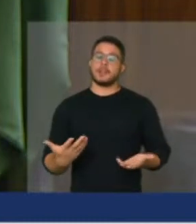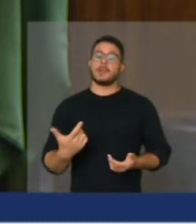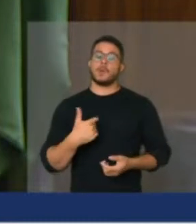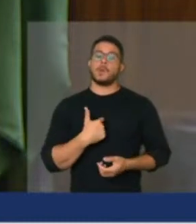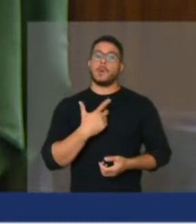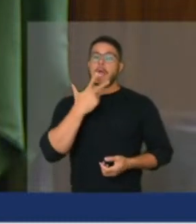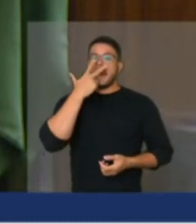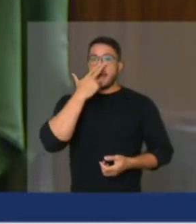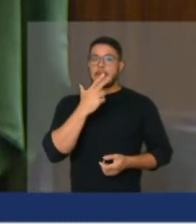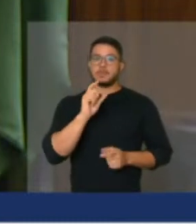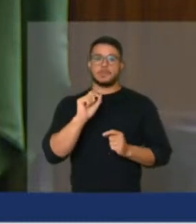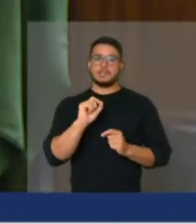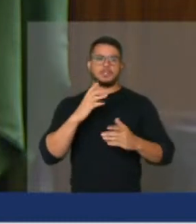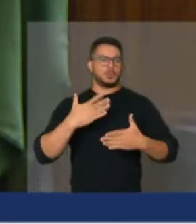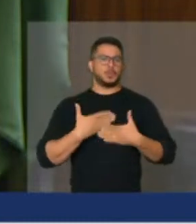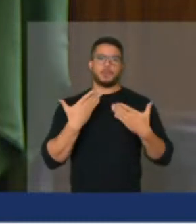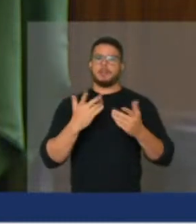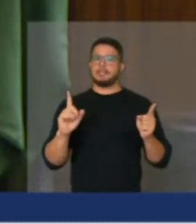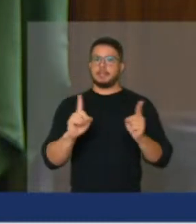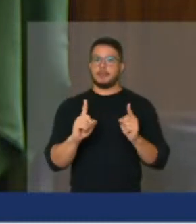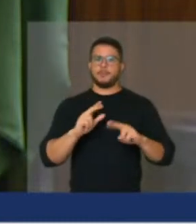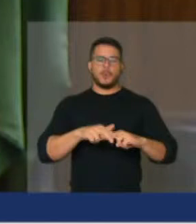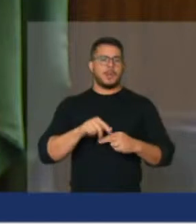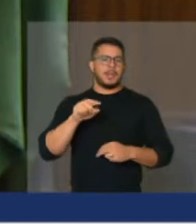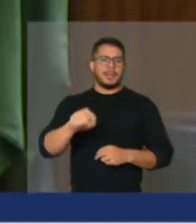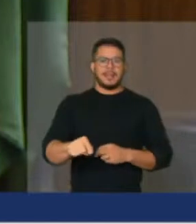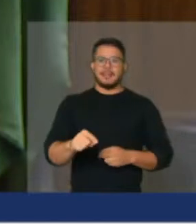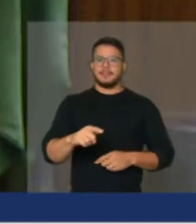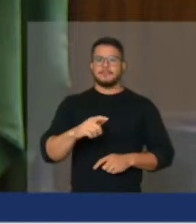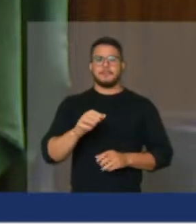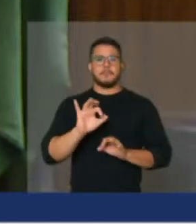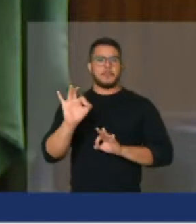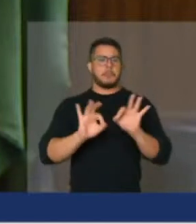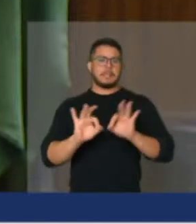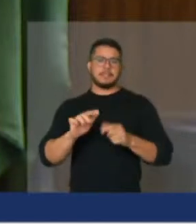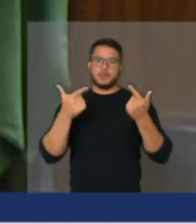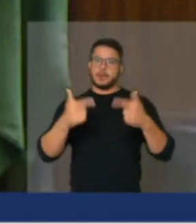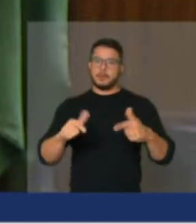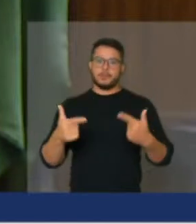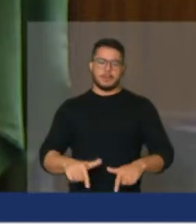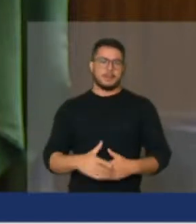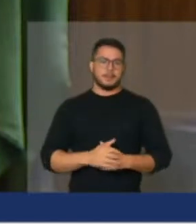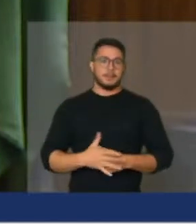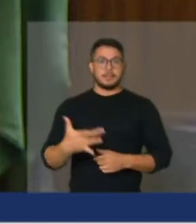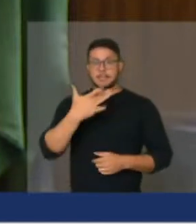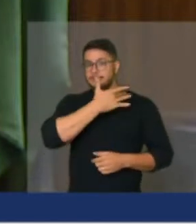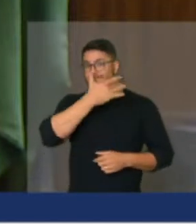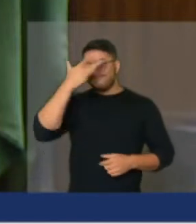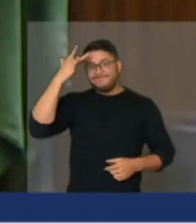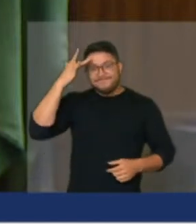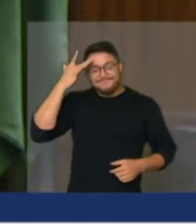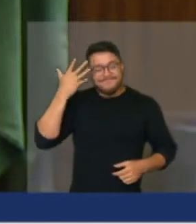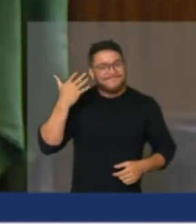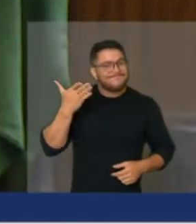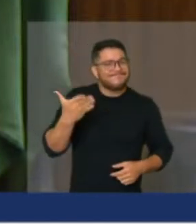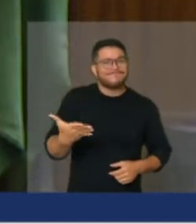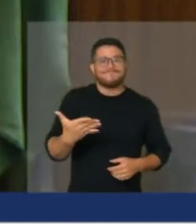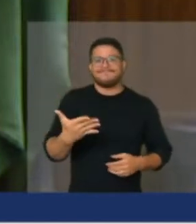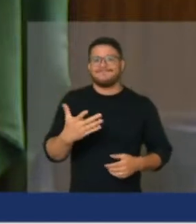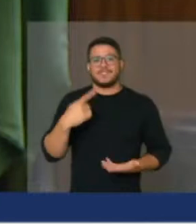DESPREPARADO, UM ADA DOS INTERESSES PÚBLICOS E AGORA SE MOSTROU TAMBÉM UM DESQUALIFICADO, UMA PESSOA COMPLETAMENTE DESCOMPROMISSO